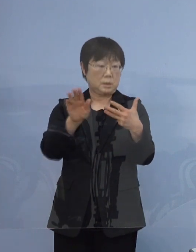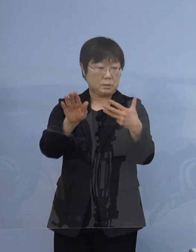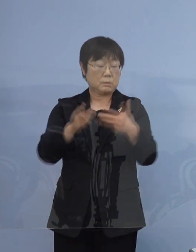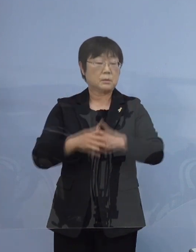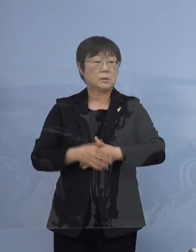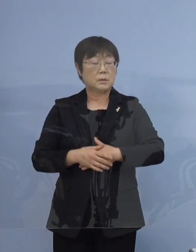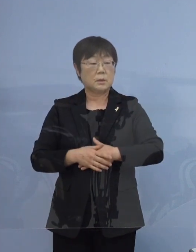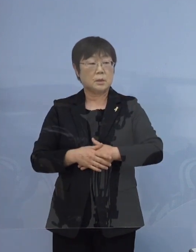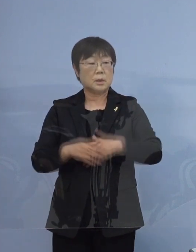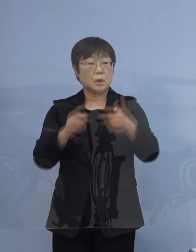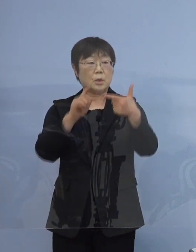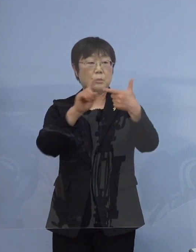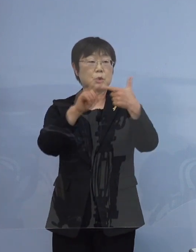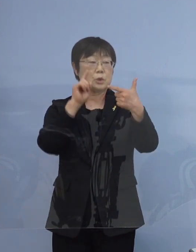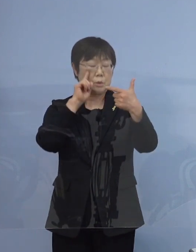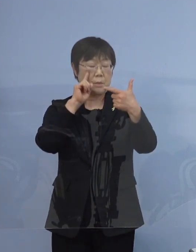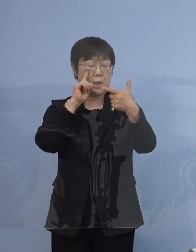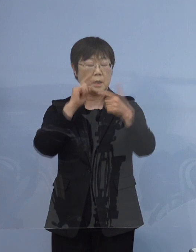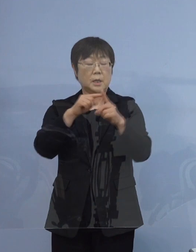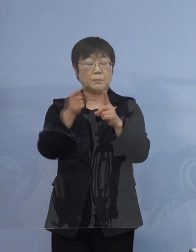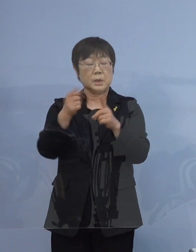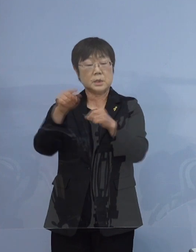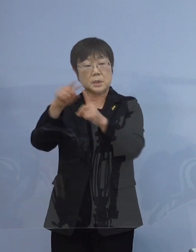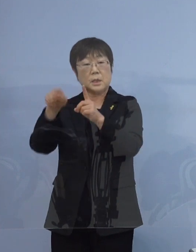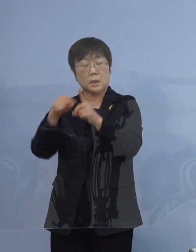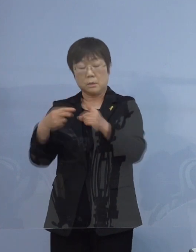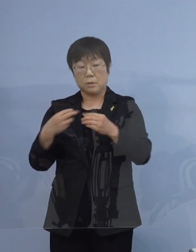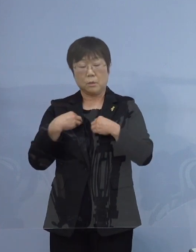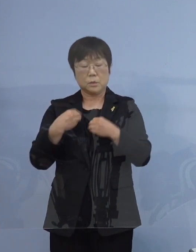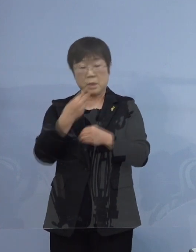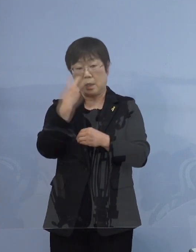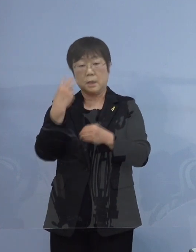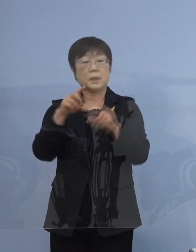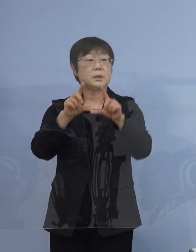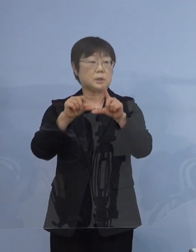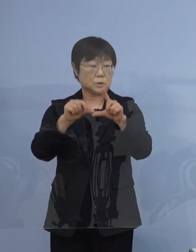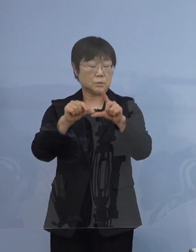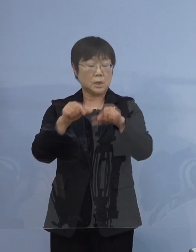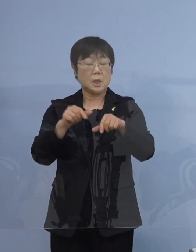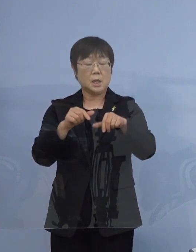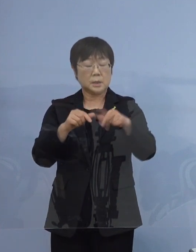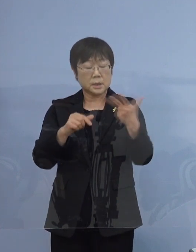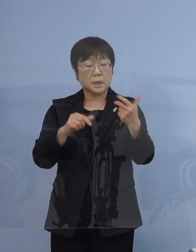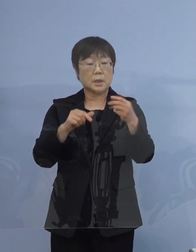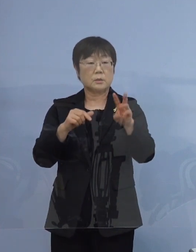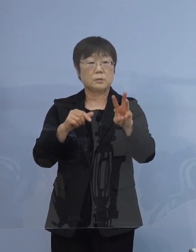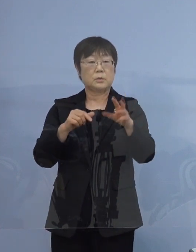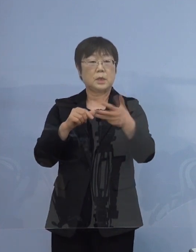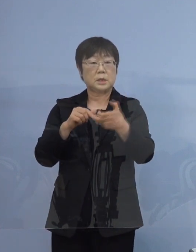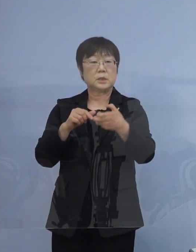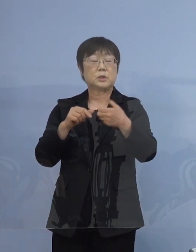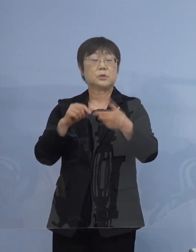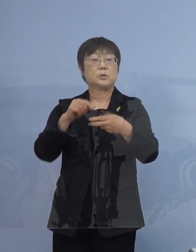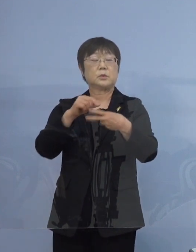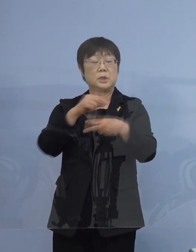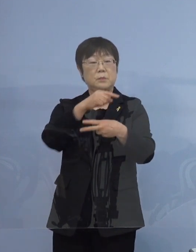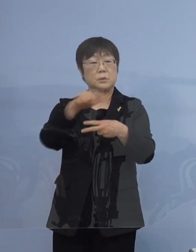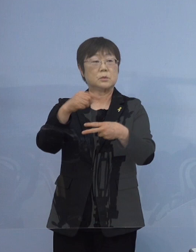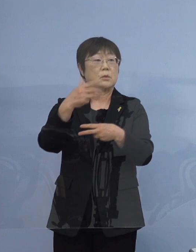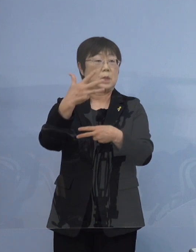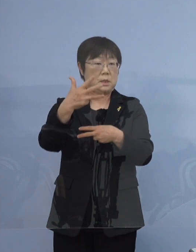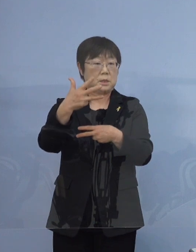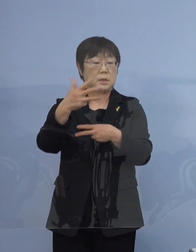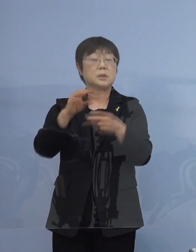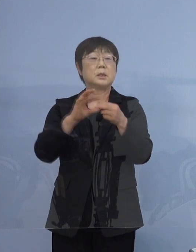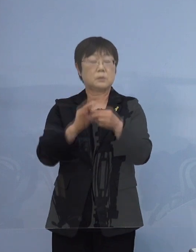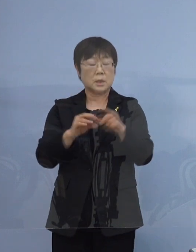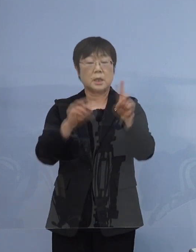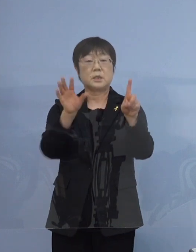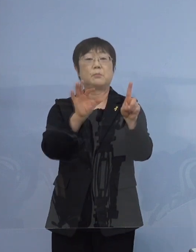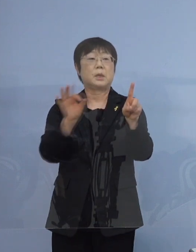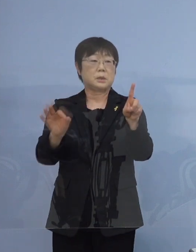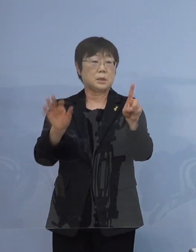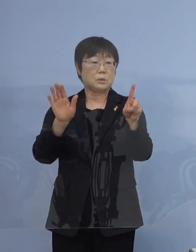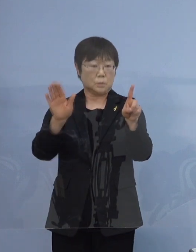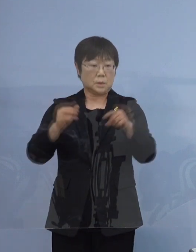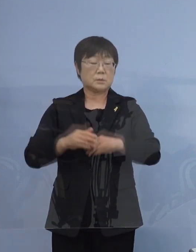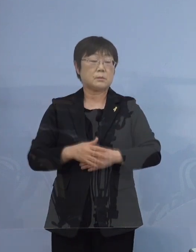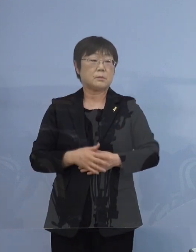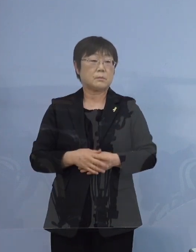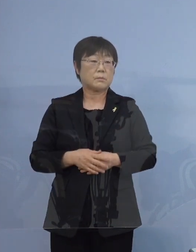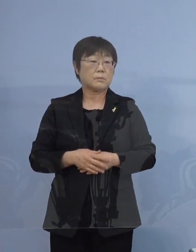六つ目の指標、PCR陽性率は782（名）分の8（名）で 1パーセントとなっております